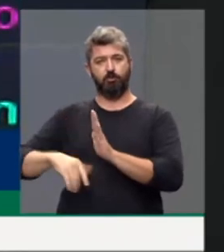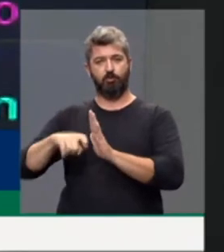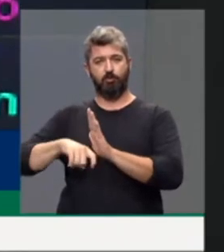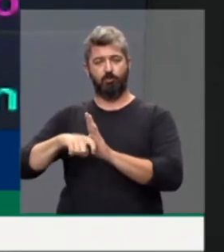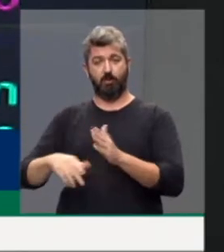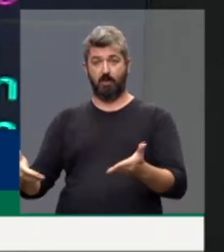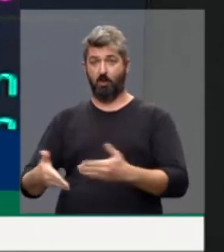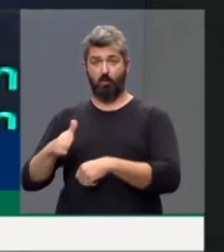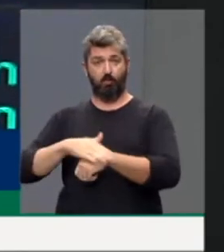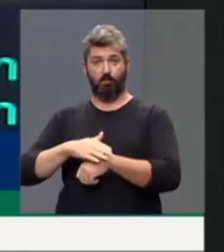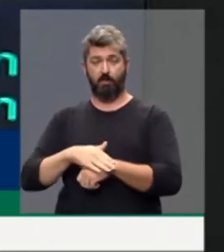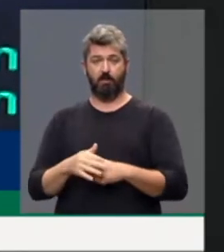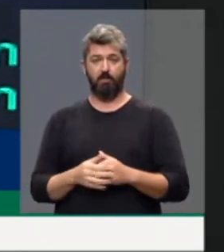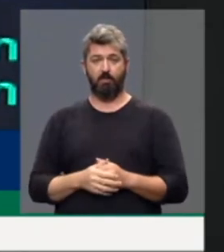DA VOTAÇÃO DESEJA MAIS DE ENERGIA ELÉTRICA, QUE